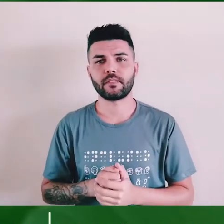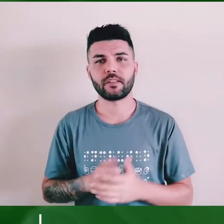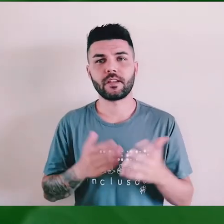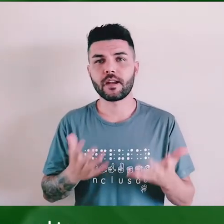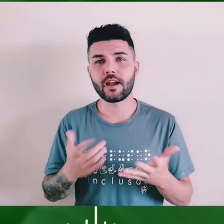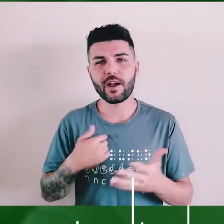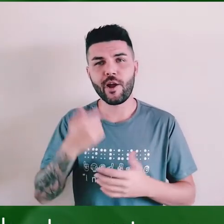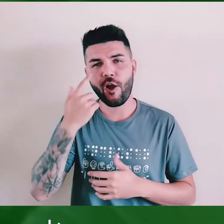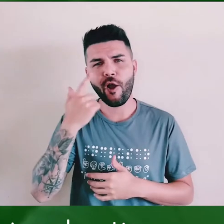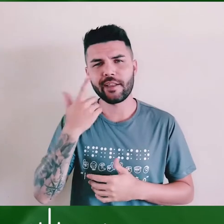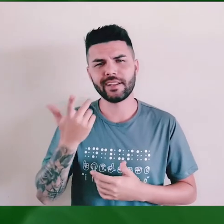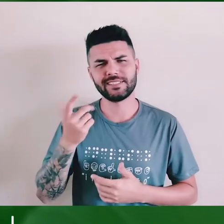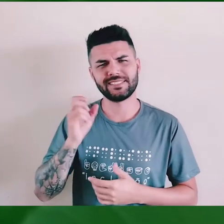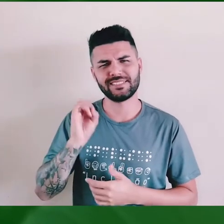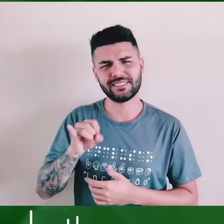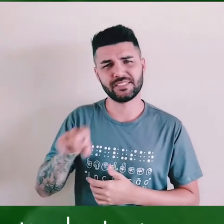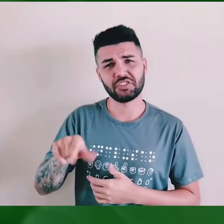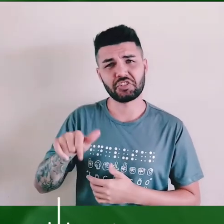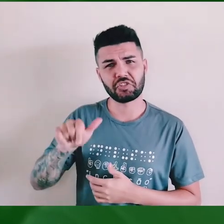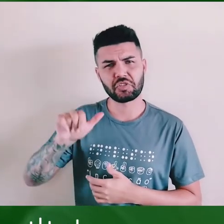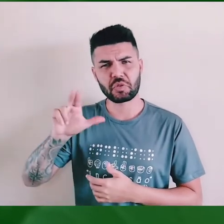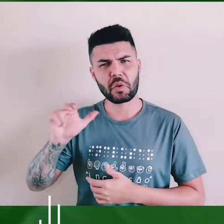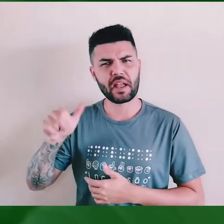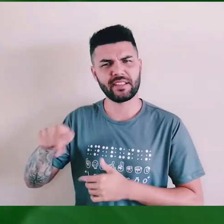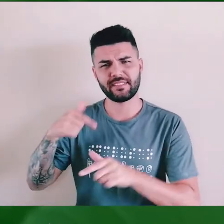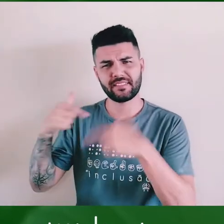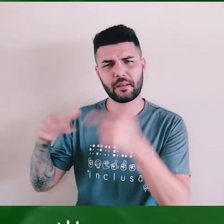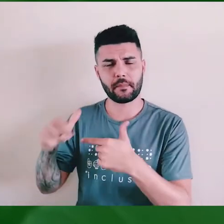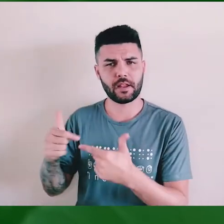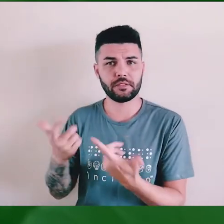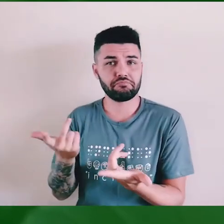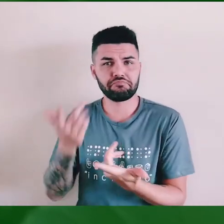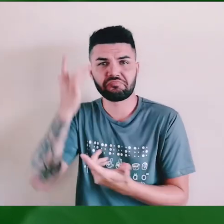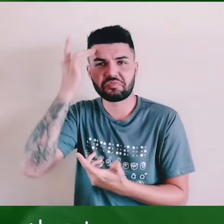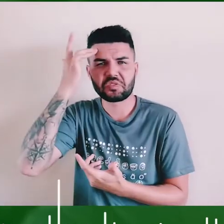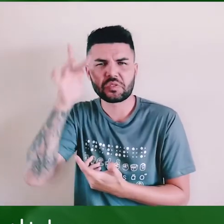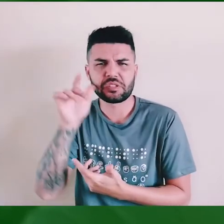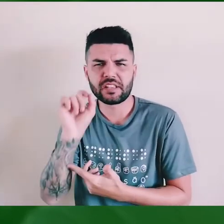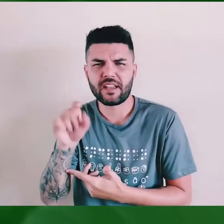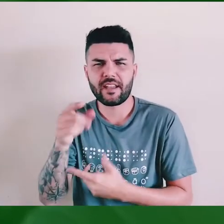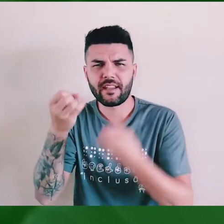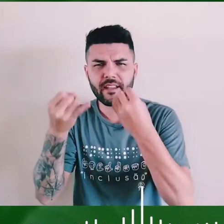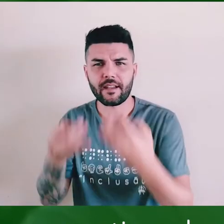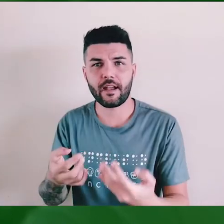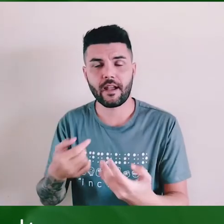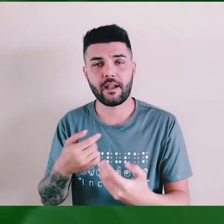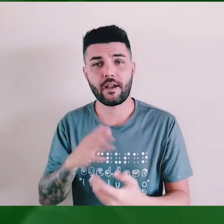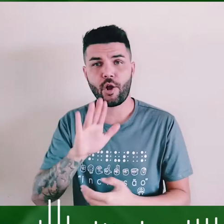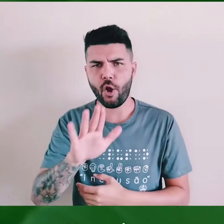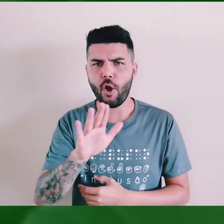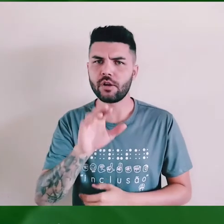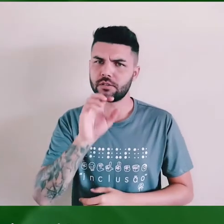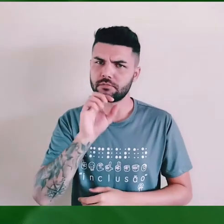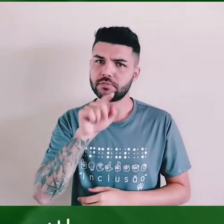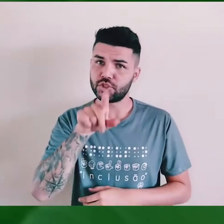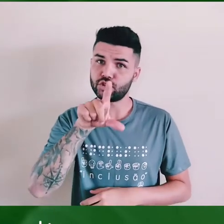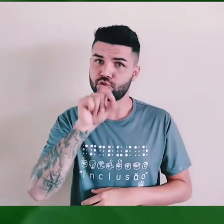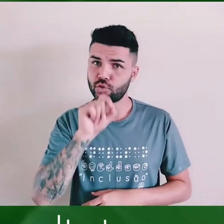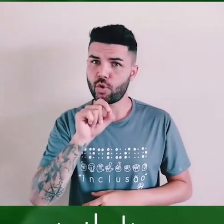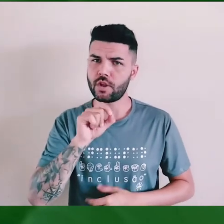você nunca trabalha né. É um provérbio né? Faça o que você gosta e nunca terá